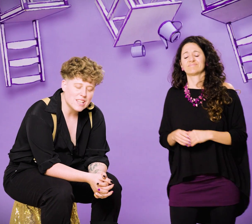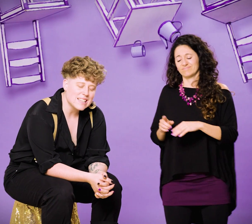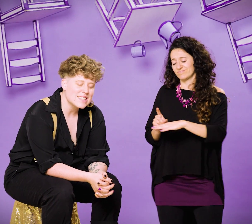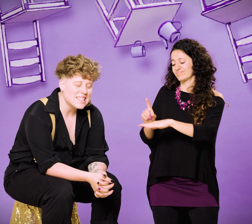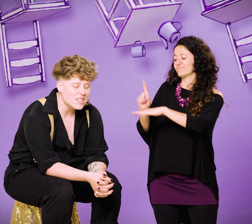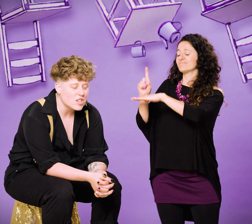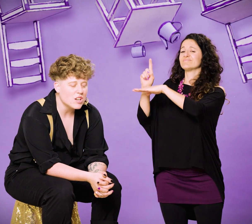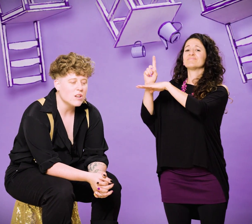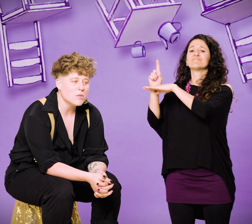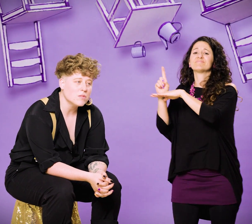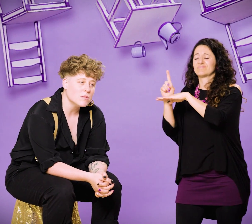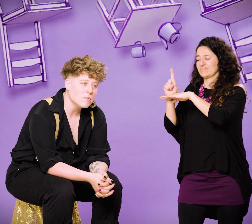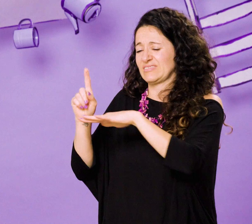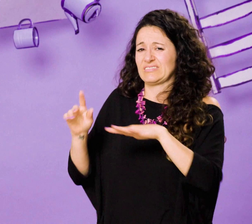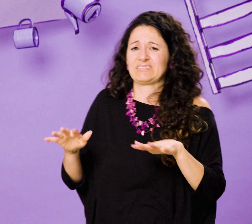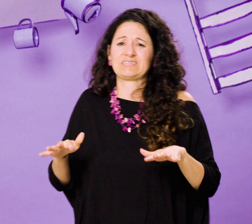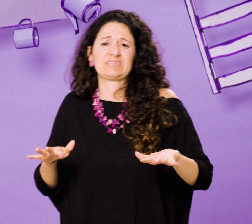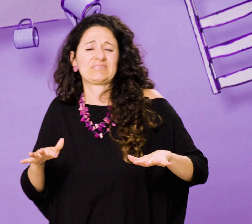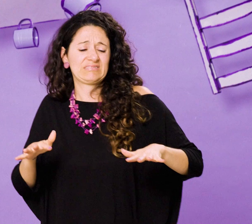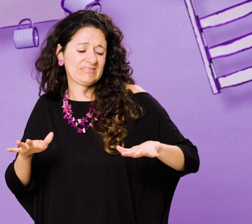Le vertige comme une bombe